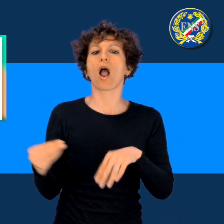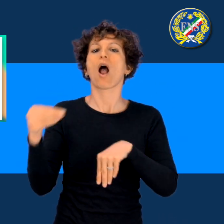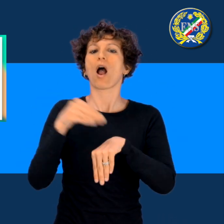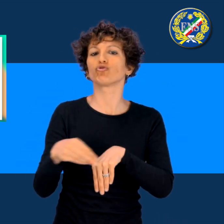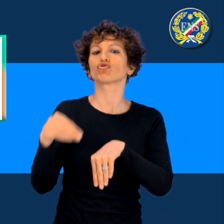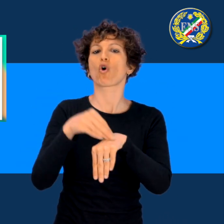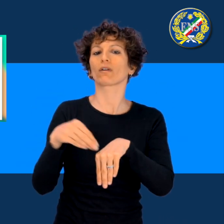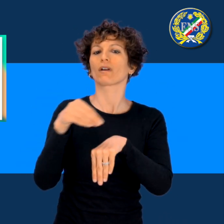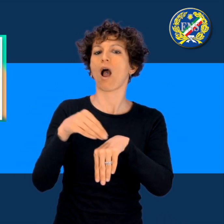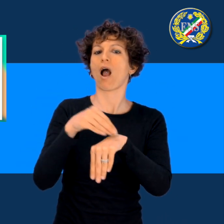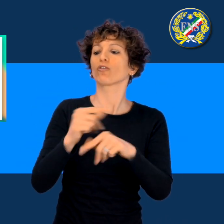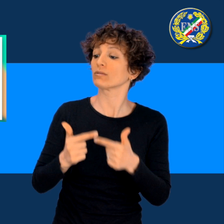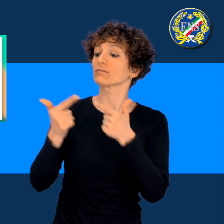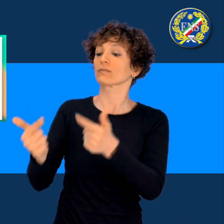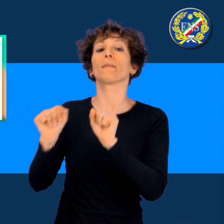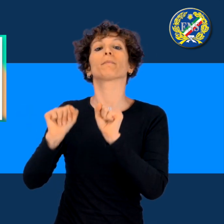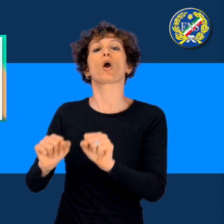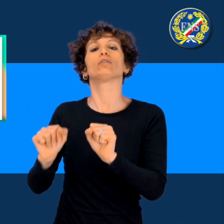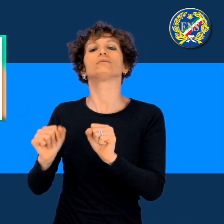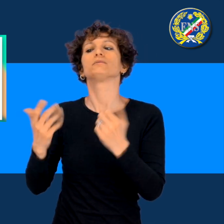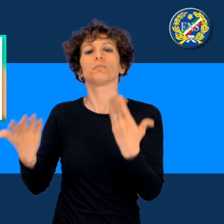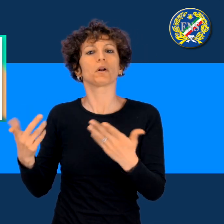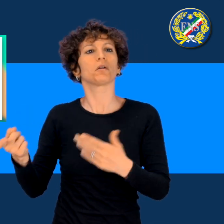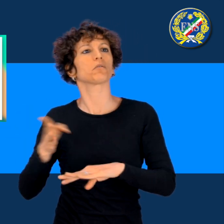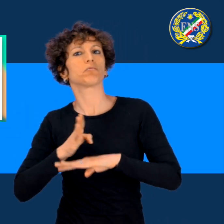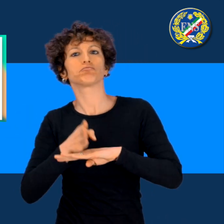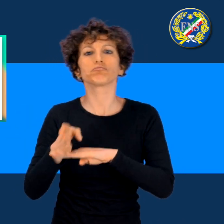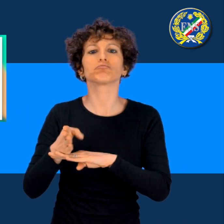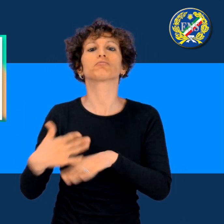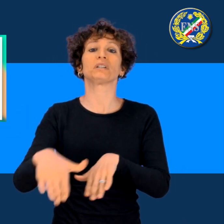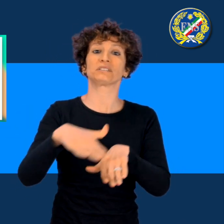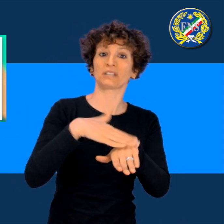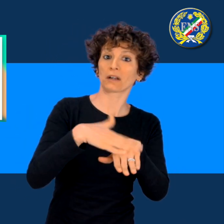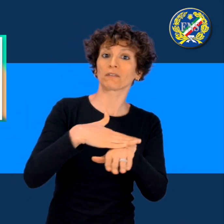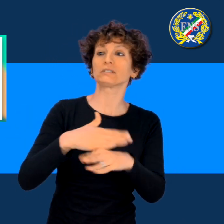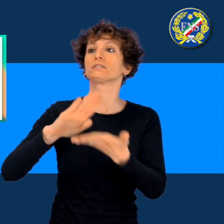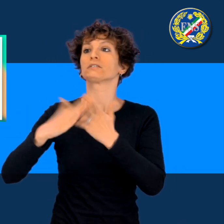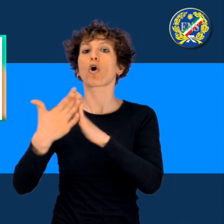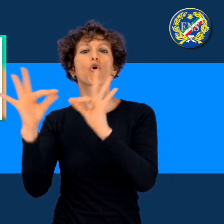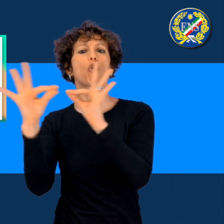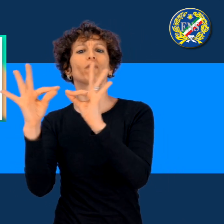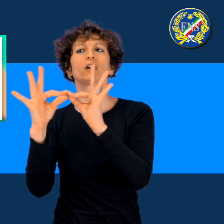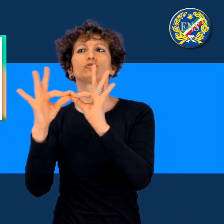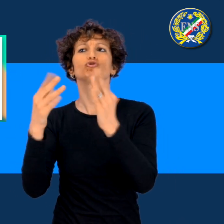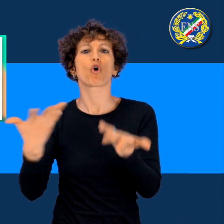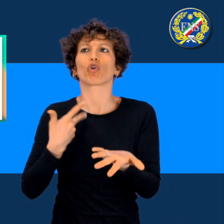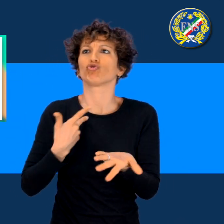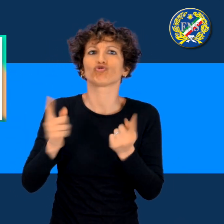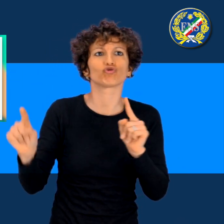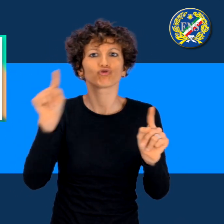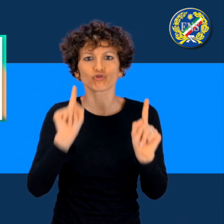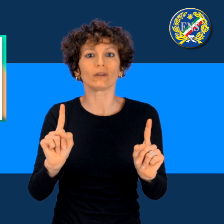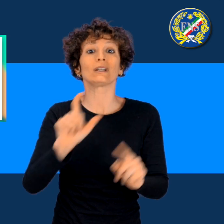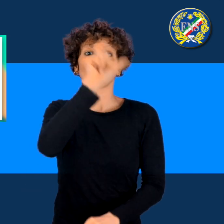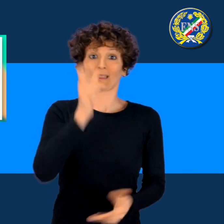invalidità aggiornato consentendogli automaticamente l’accesso a determinati